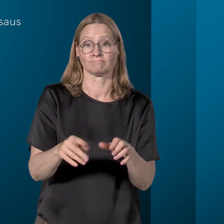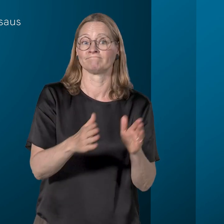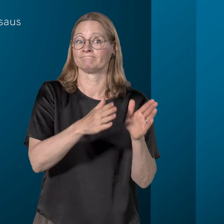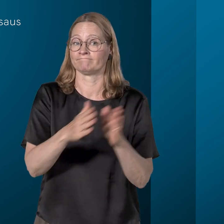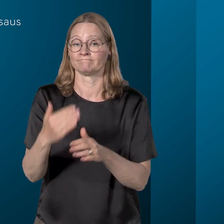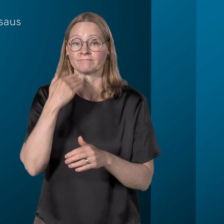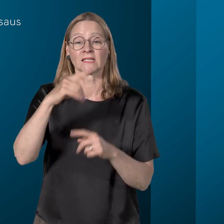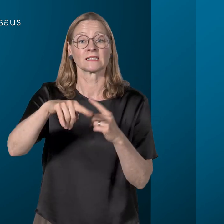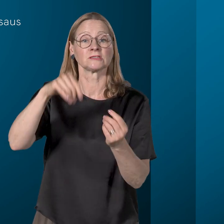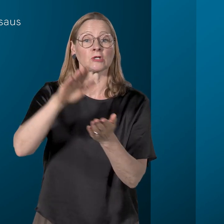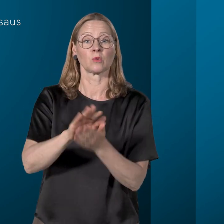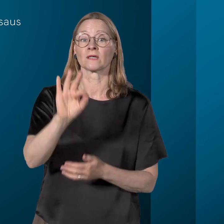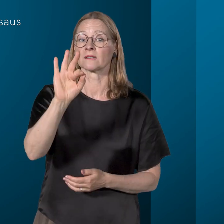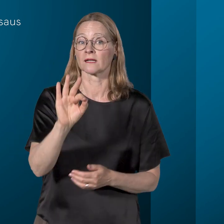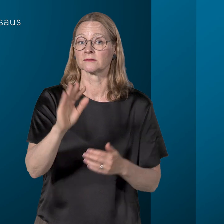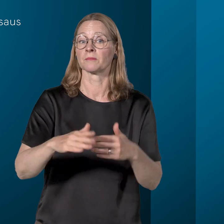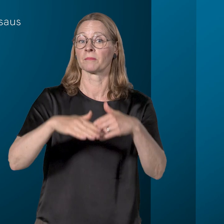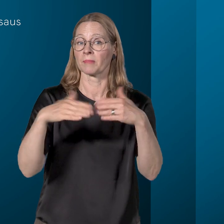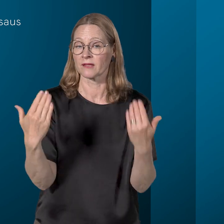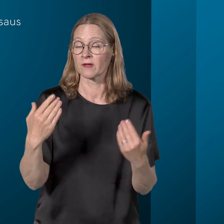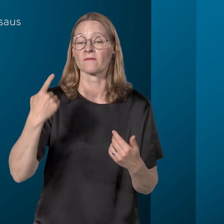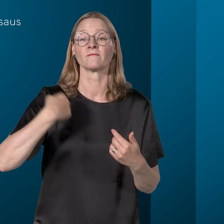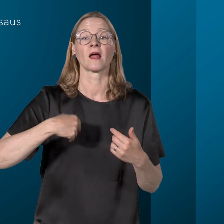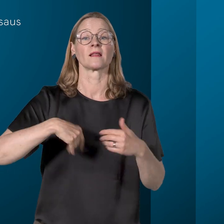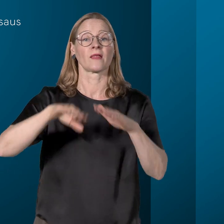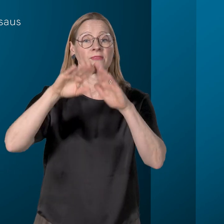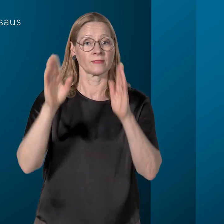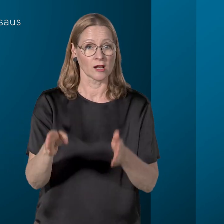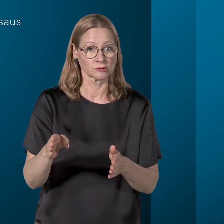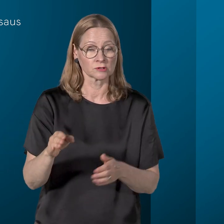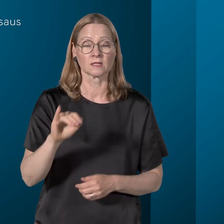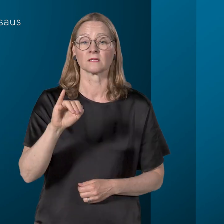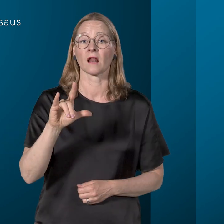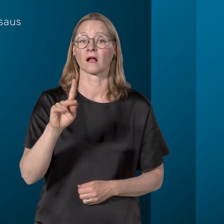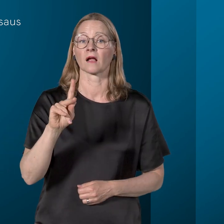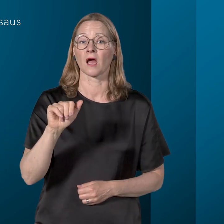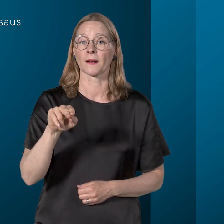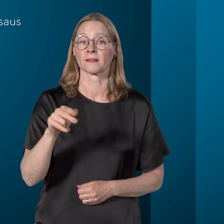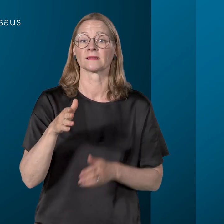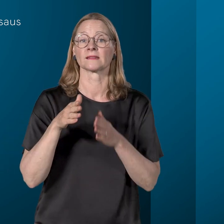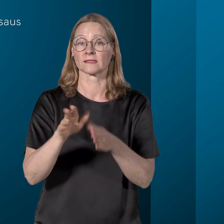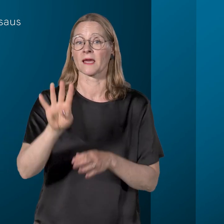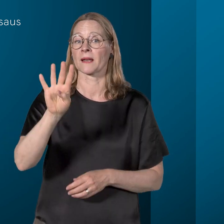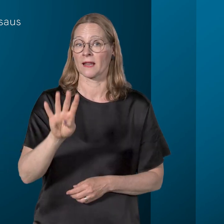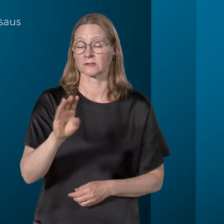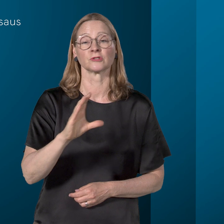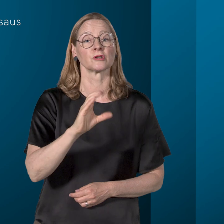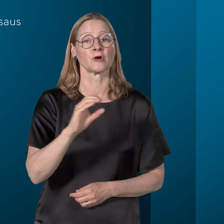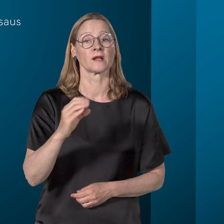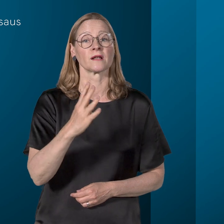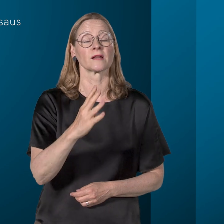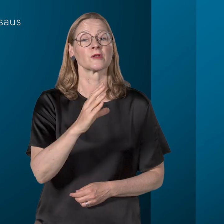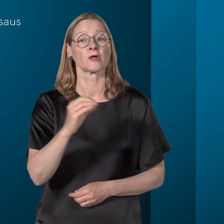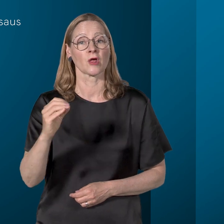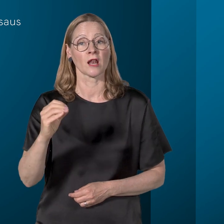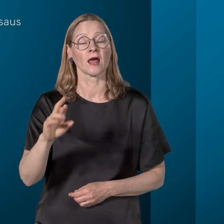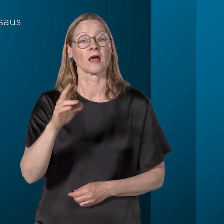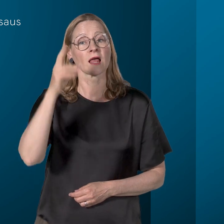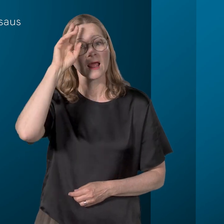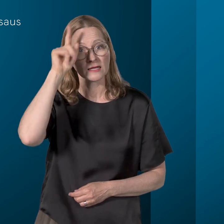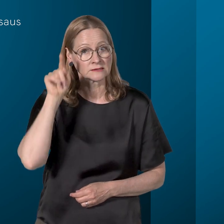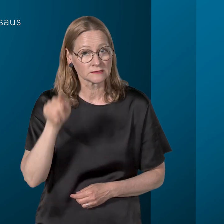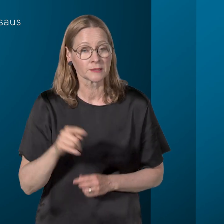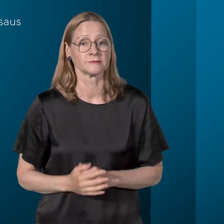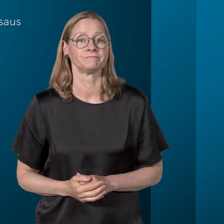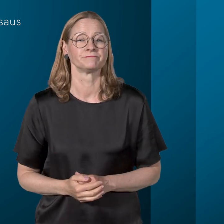joka pidetään 8.6.2024 Valkeassa talossa, Ilkantie 4, 00400 Helsinki.